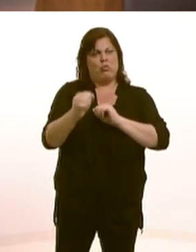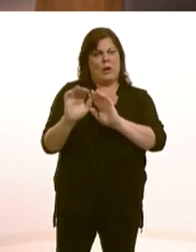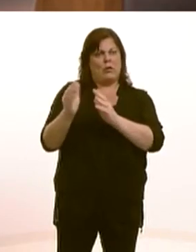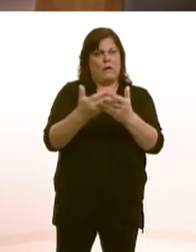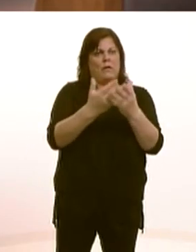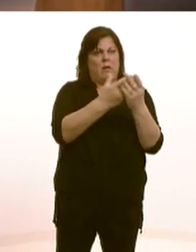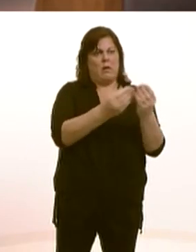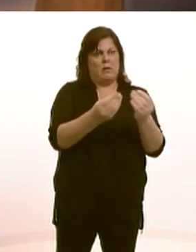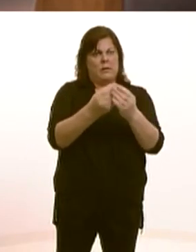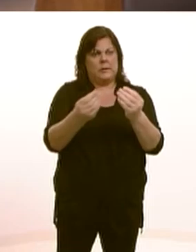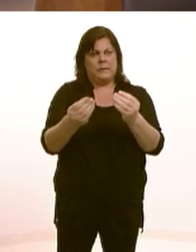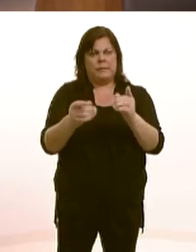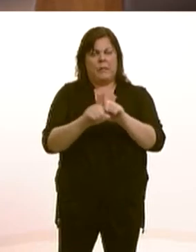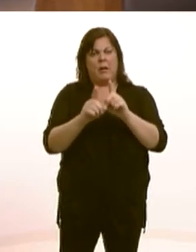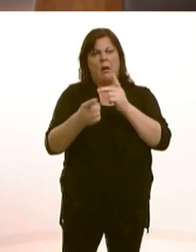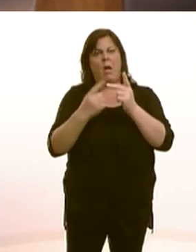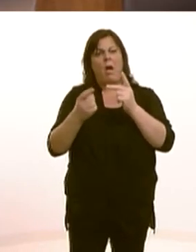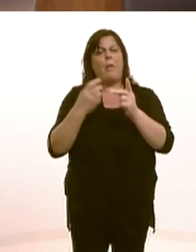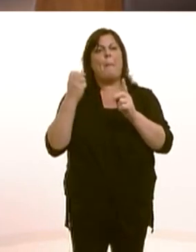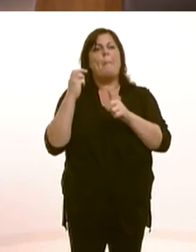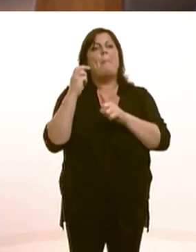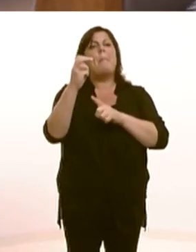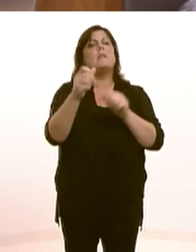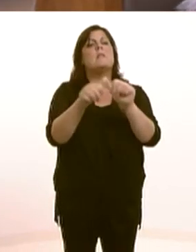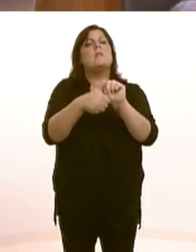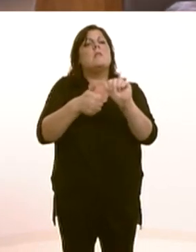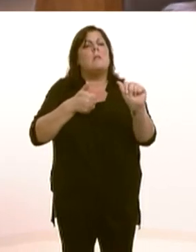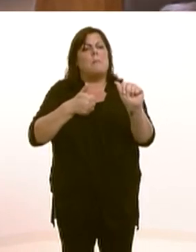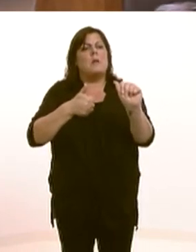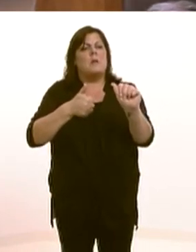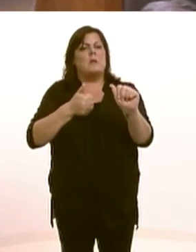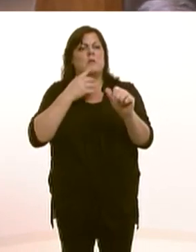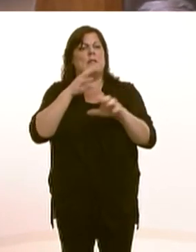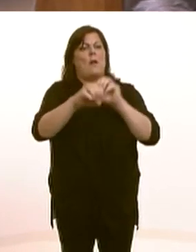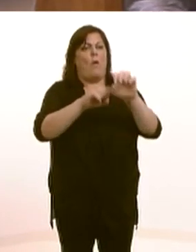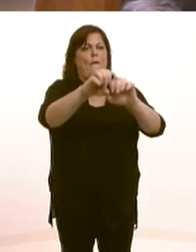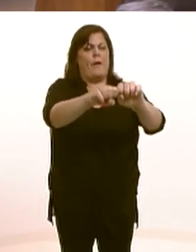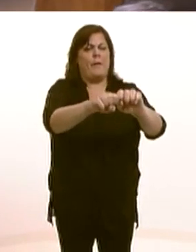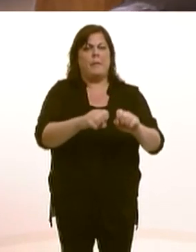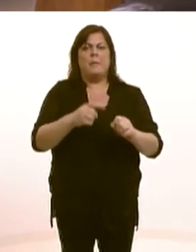gyda system sydd yn gweld gwasanaethau yn stopio achos y ffaith bod cwmni bysiau ddim yn rhedeg rhagor.